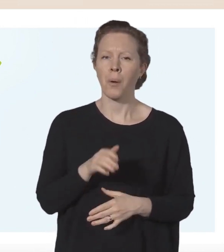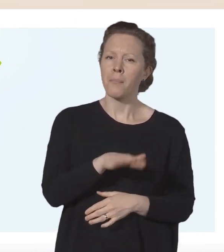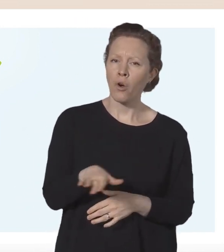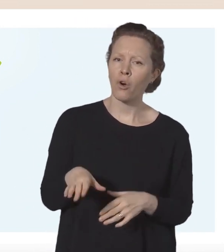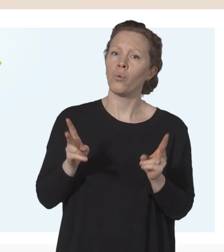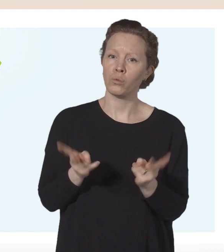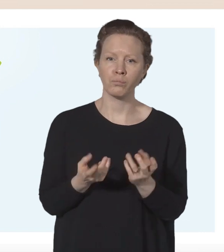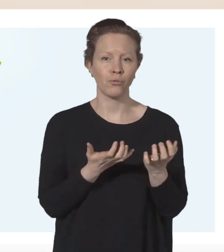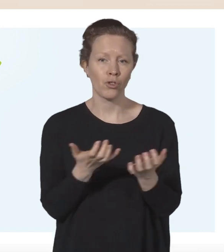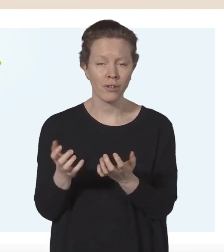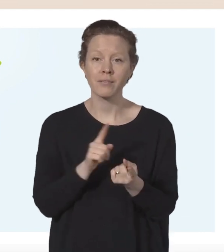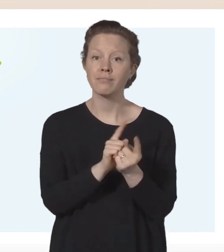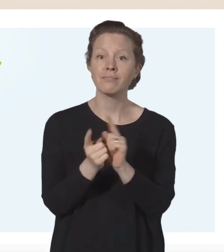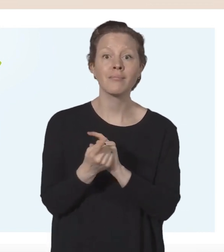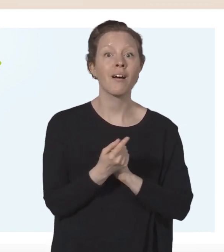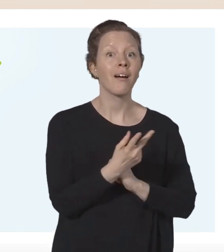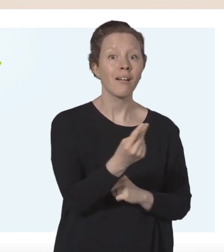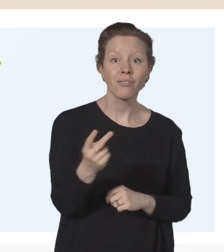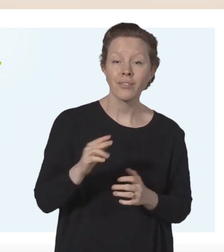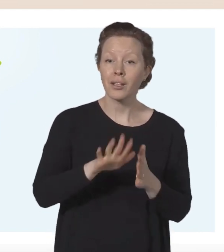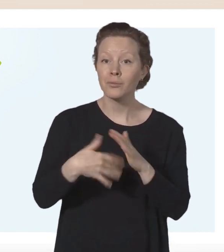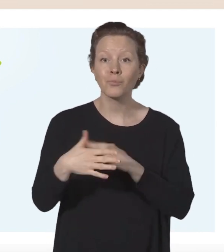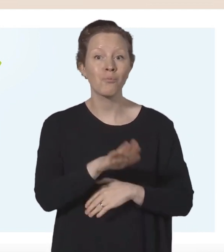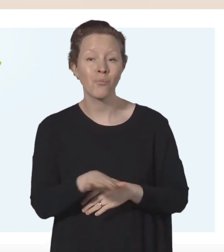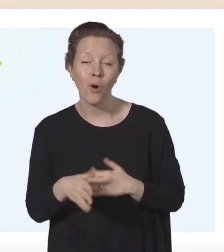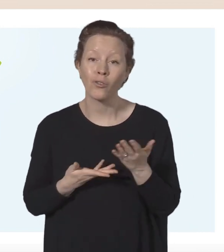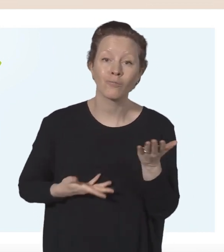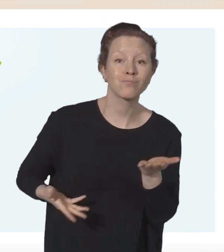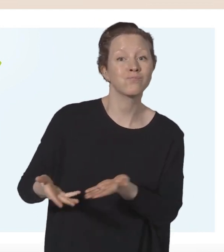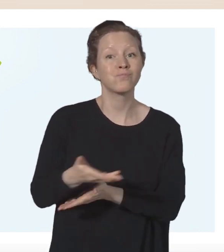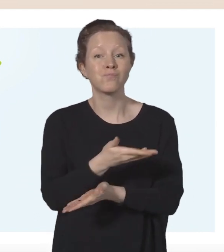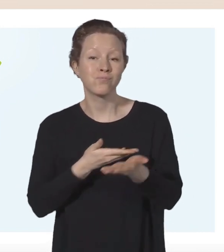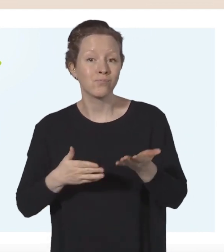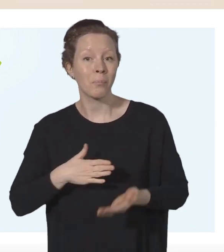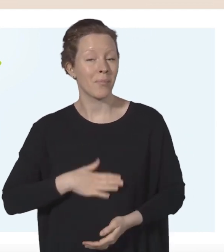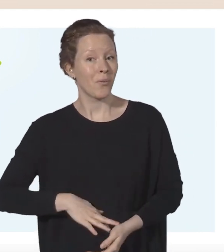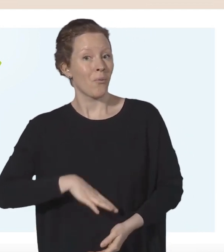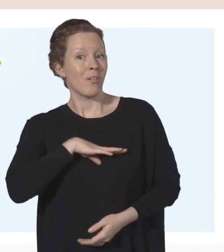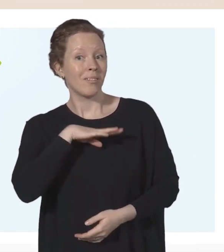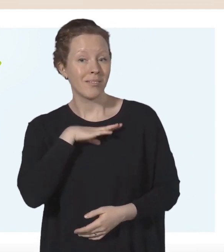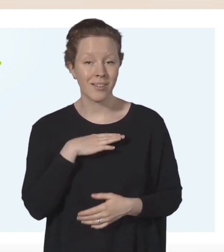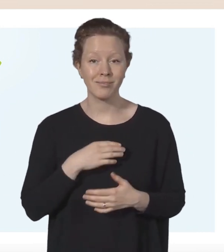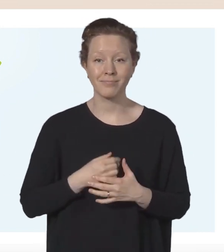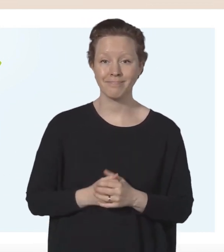Barnet behöver också absolut få umgås med andra - teckenspråkiga barn i sin egen ålder.